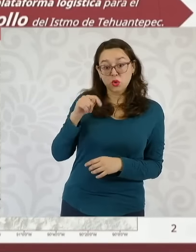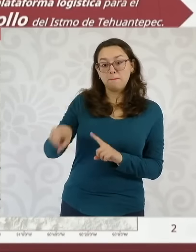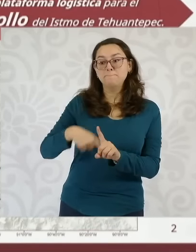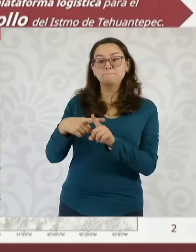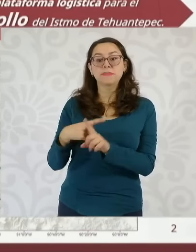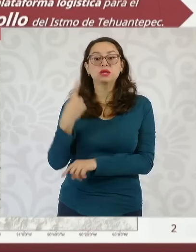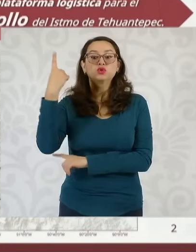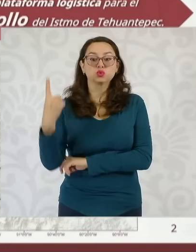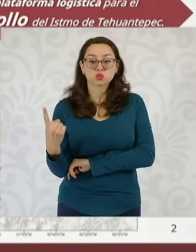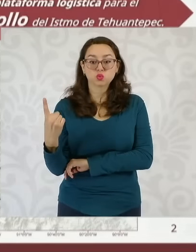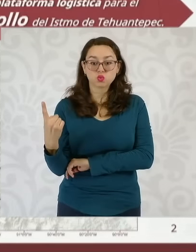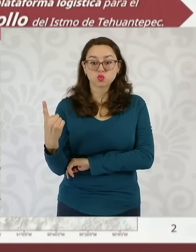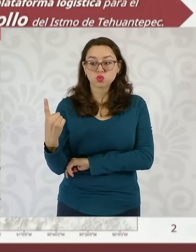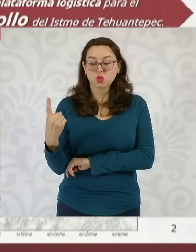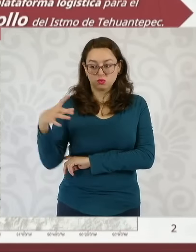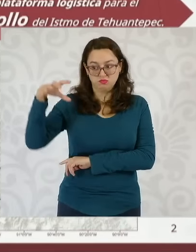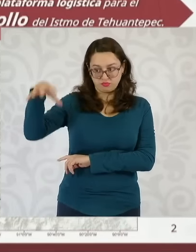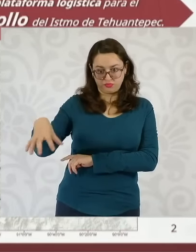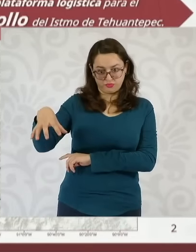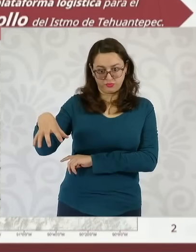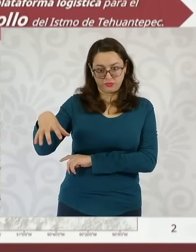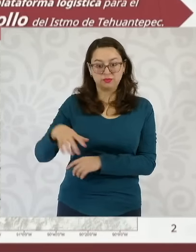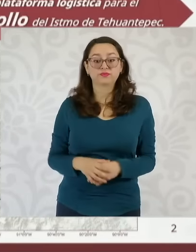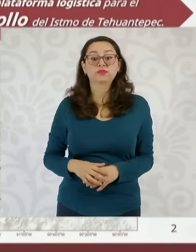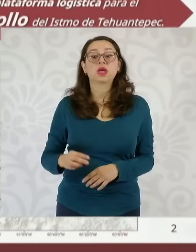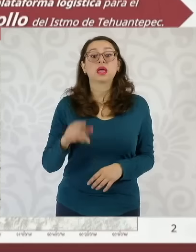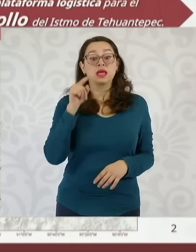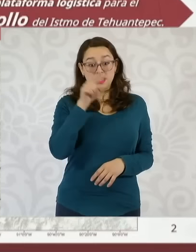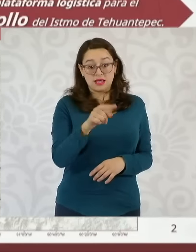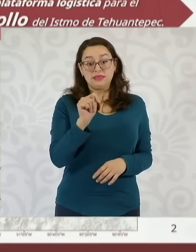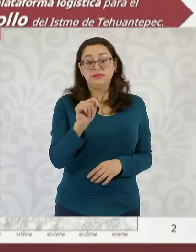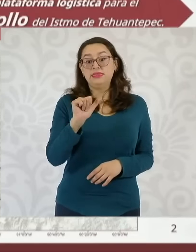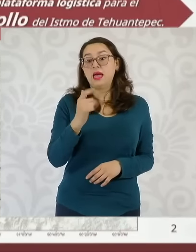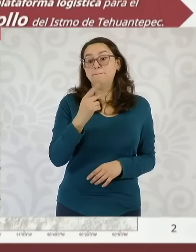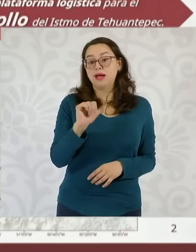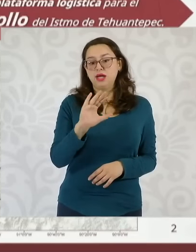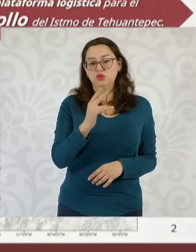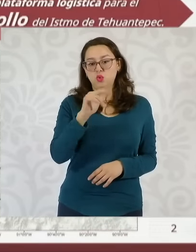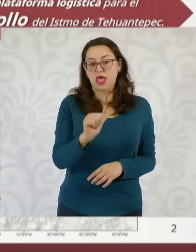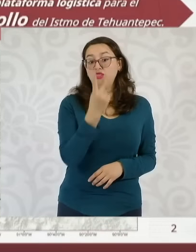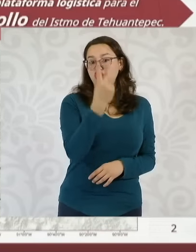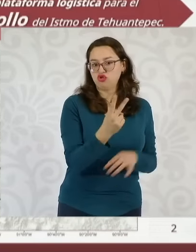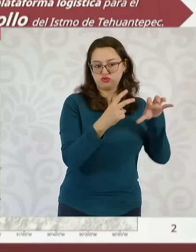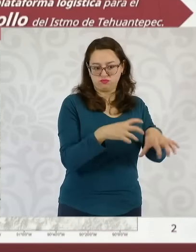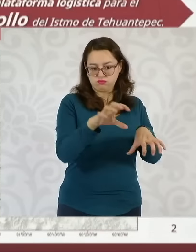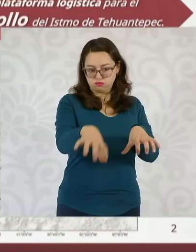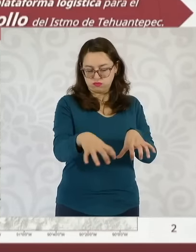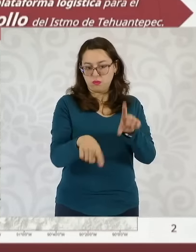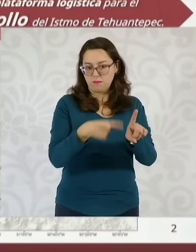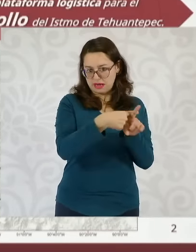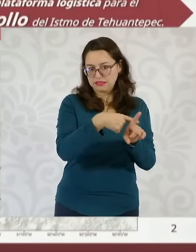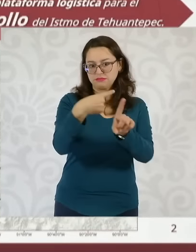desarrollo y en el municipio de Tapachula otros dos más pero lo más importante que tiene este